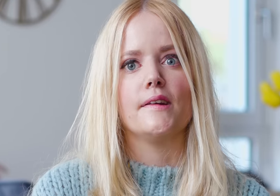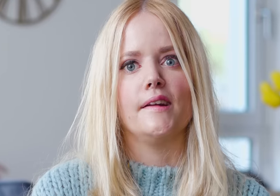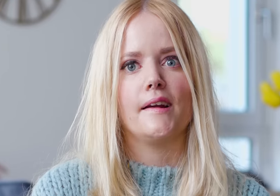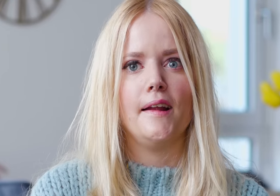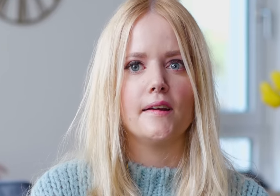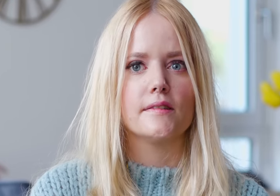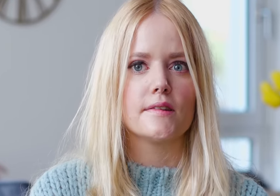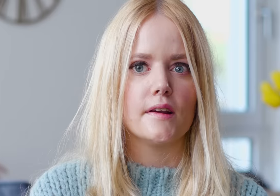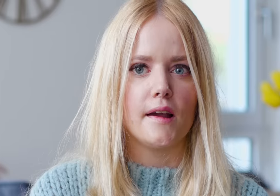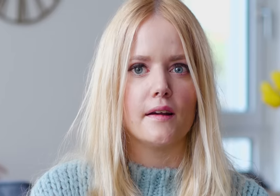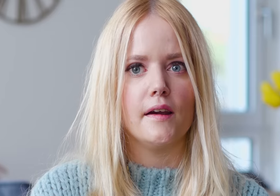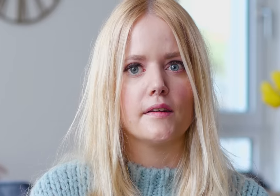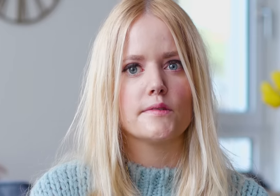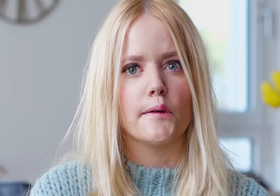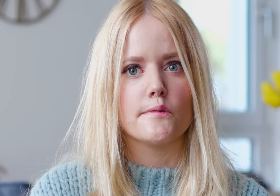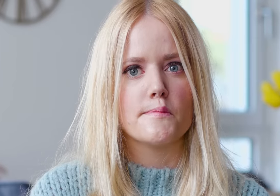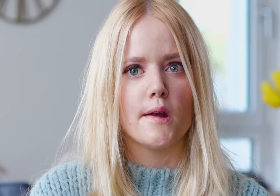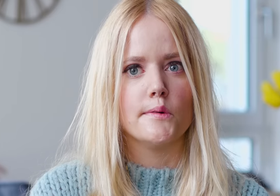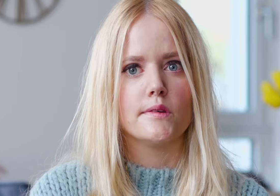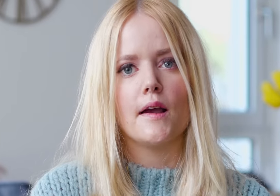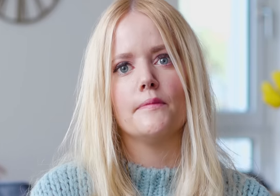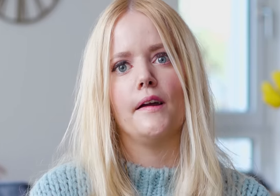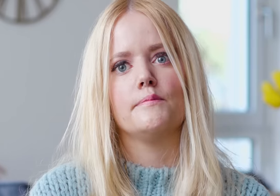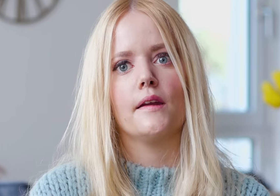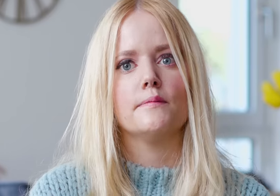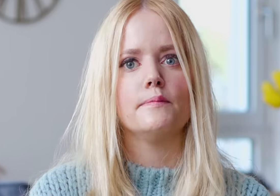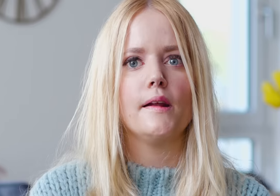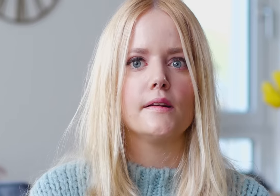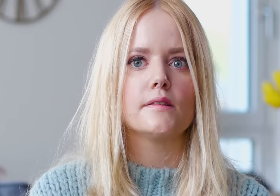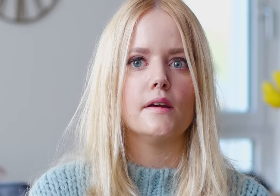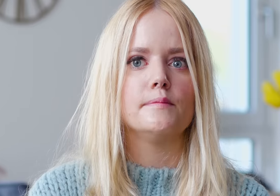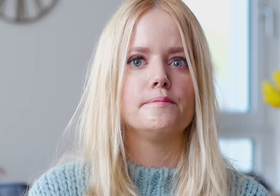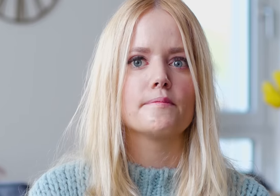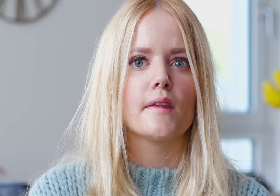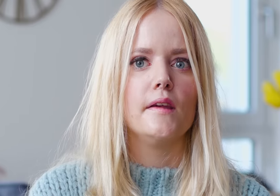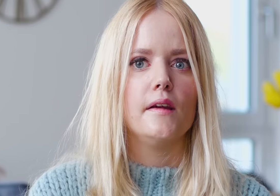Und hat mir dann erklärt, dass ich die Krankheit Neurofibromatose hab. Weil man im Bild ...